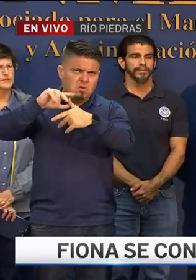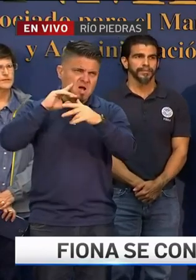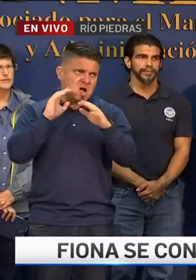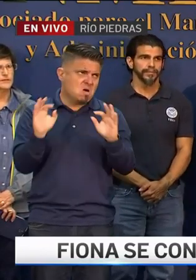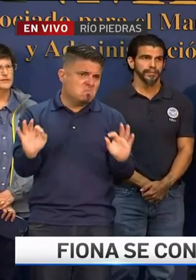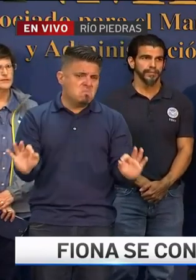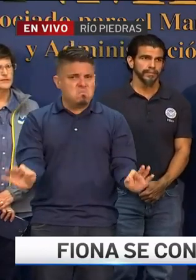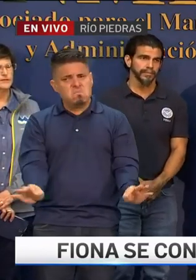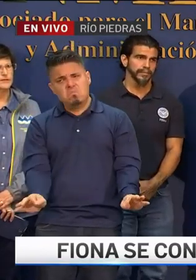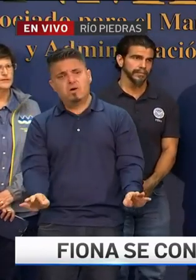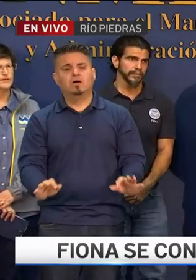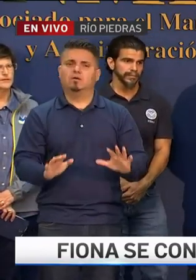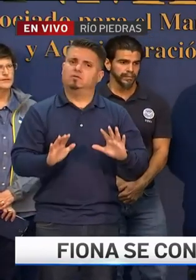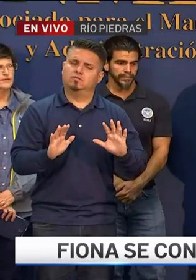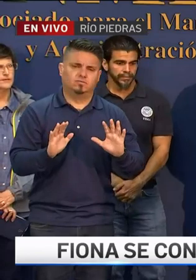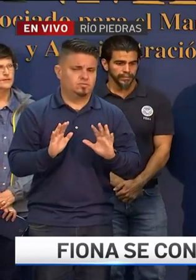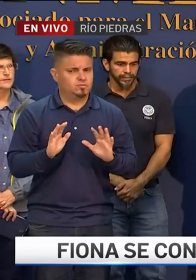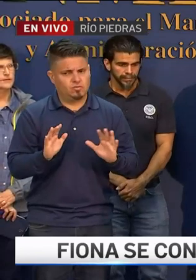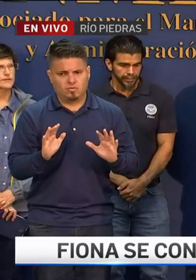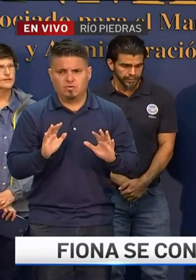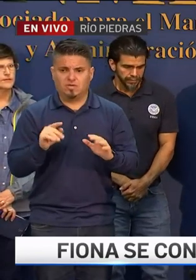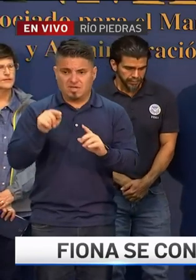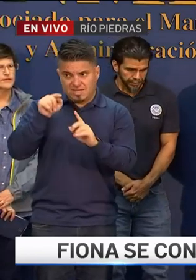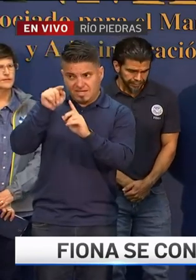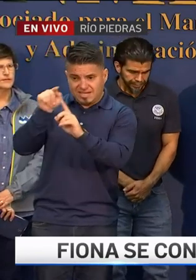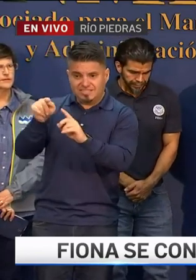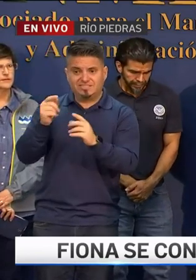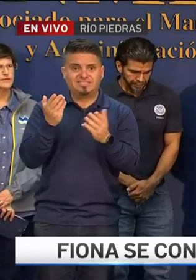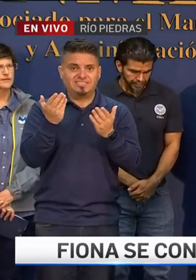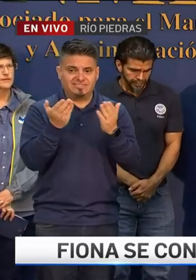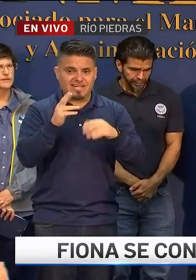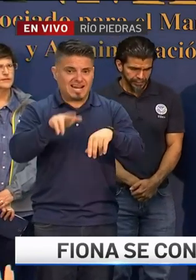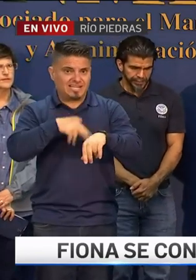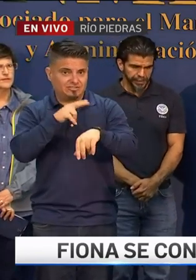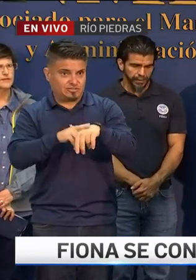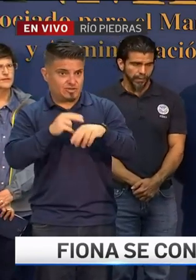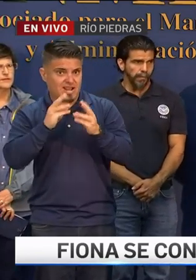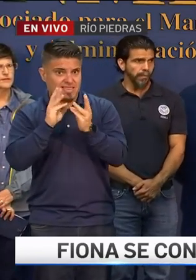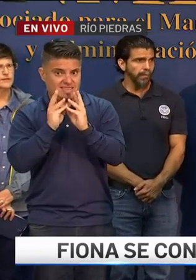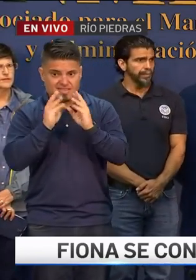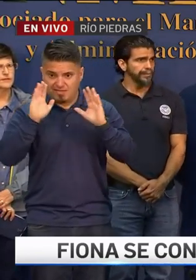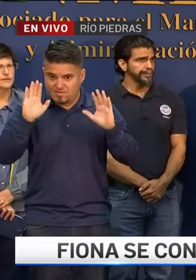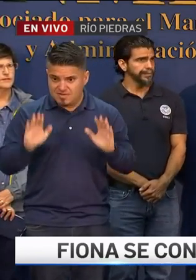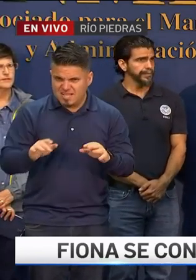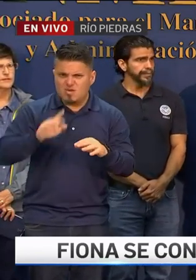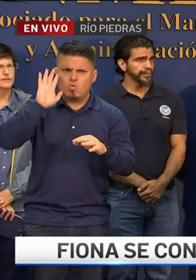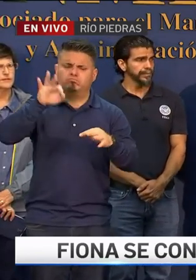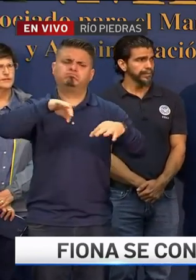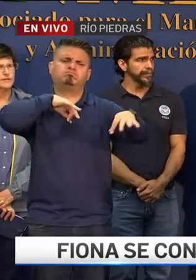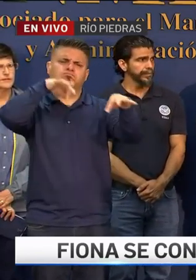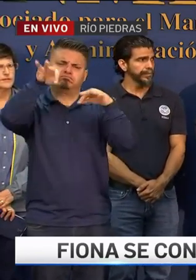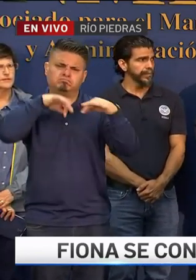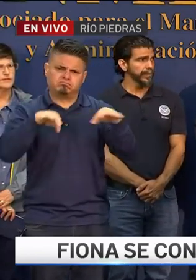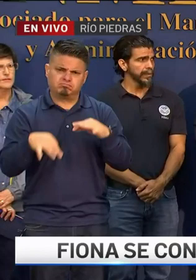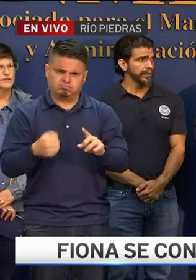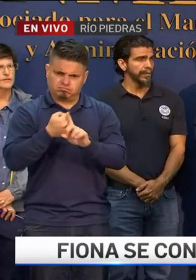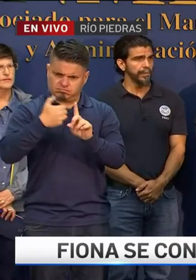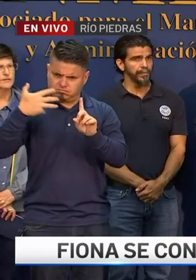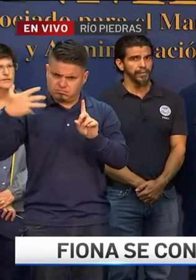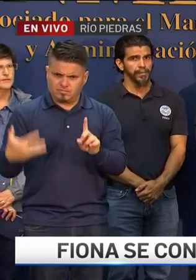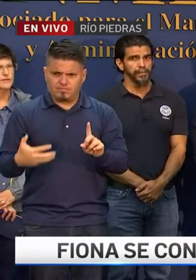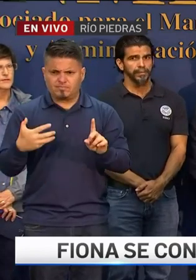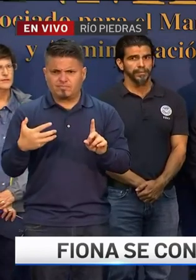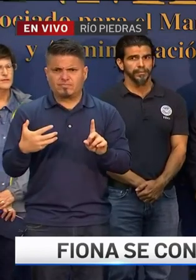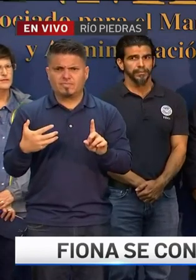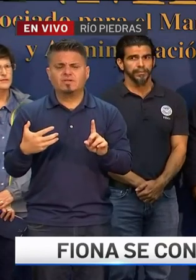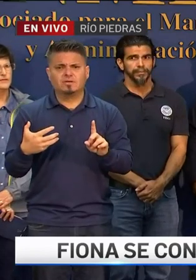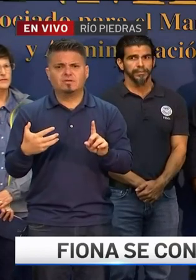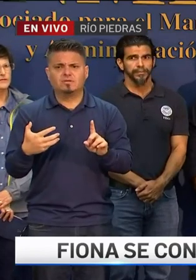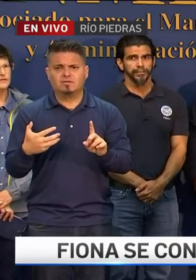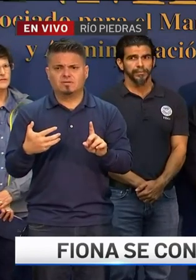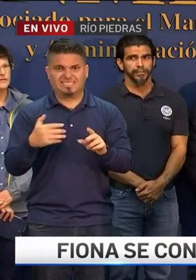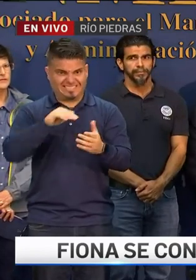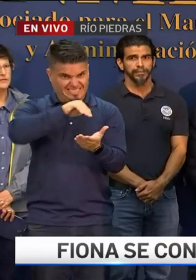TODOS DEBEN MANTENER LA CALMA,